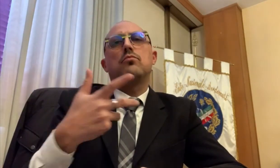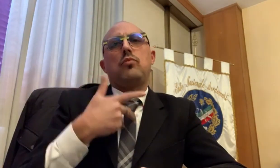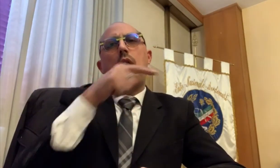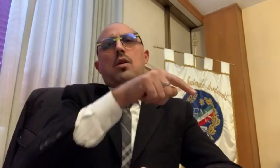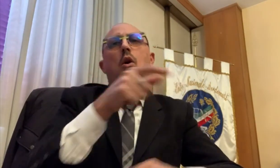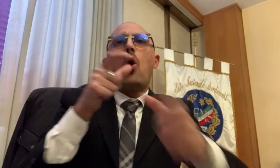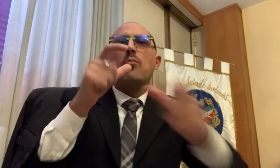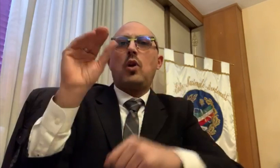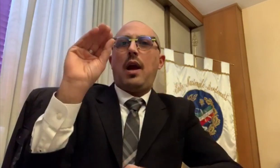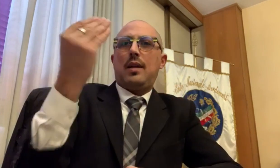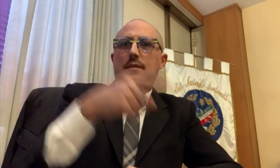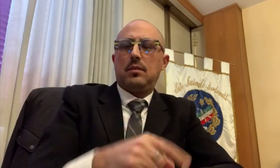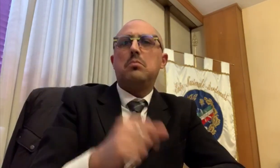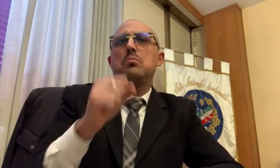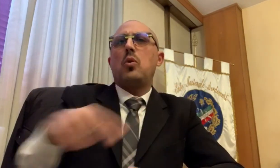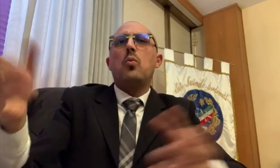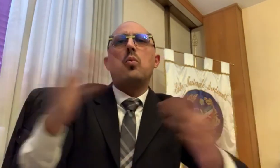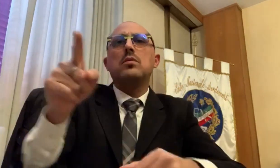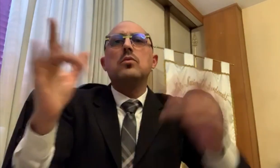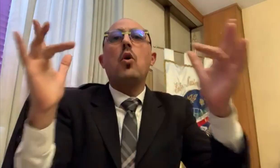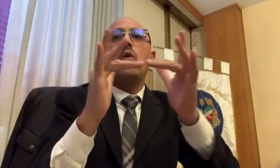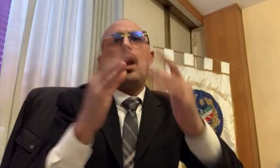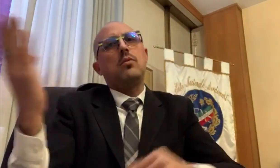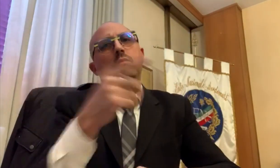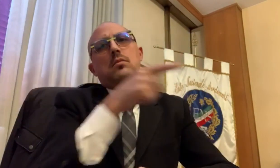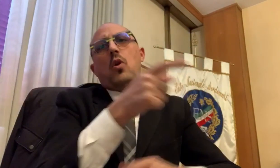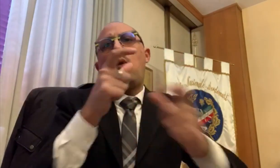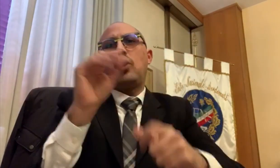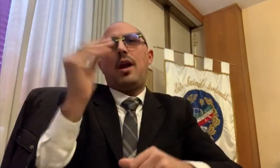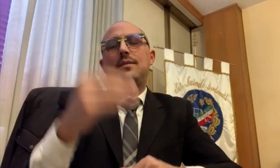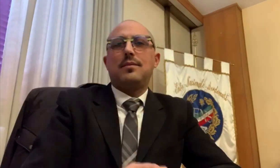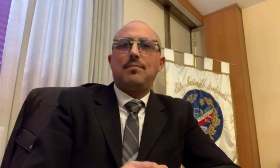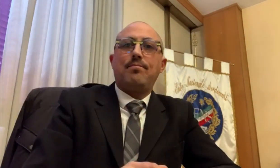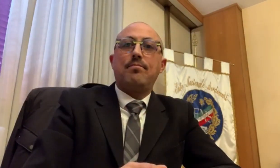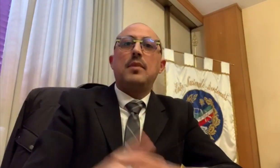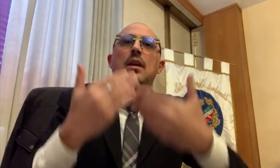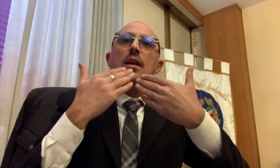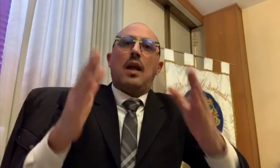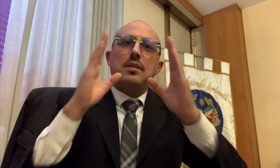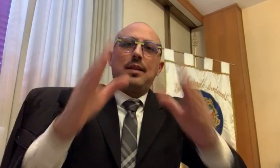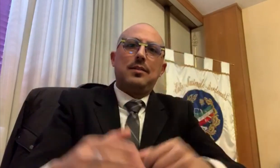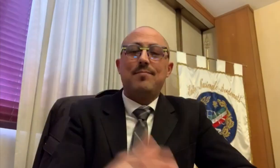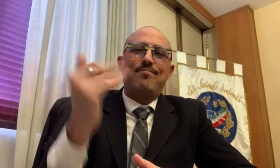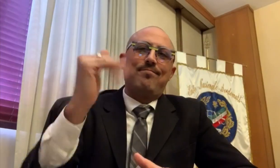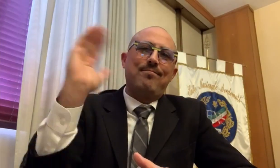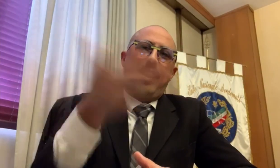è a disposizione il servizio ComunicaENS. Per qualsiasi necessità, quindi, potete contattarlo direttamente. Grazie per l'attenzione, ciao a tutti.